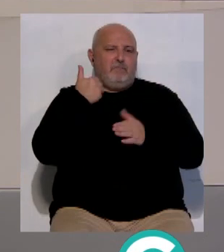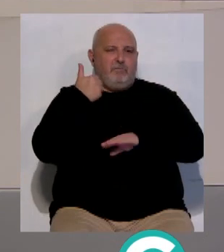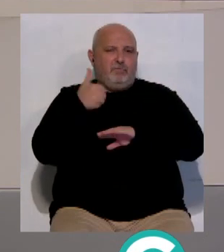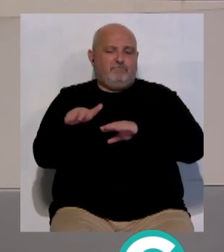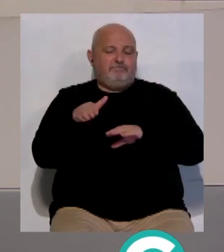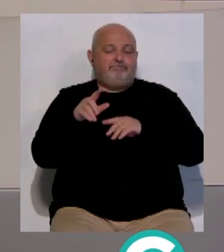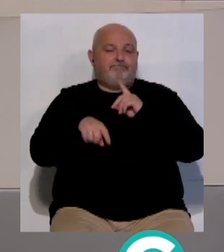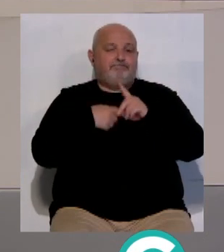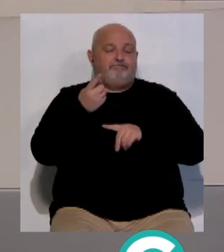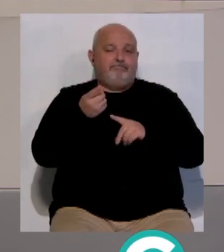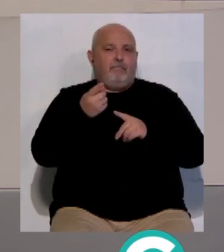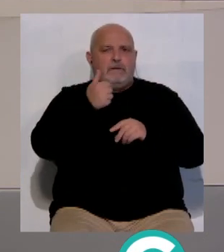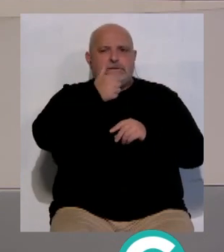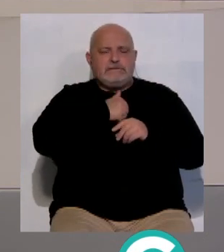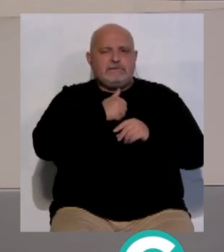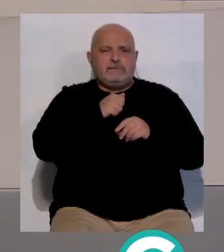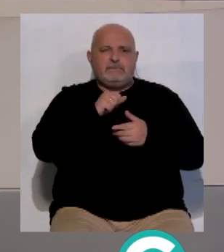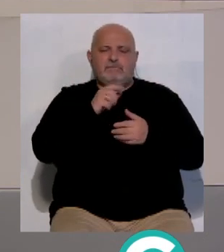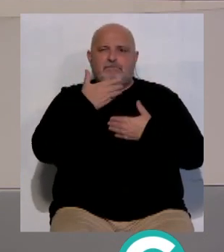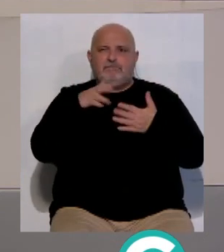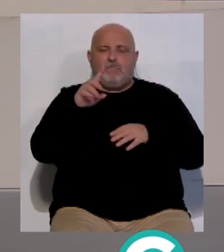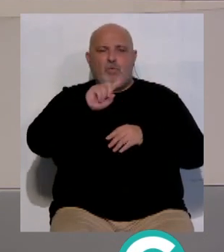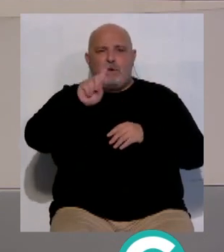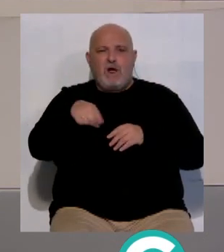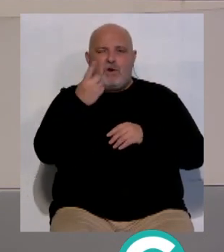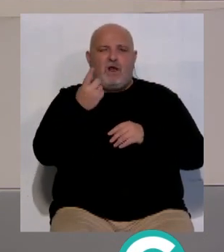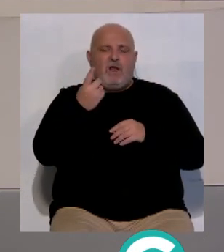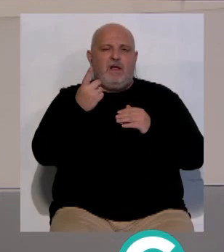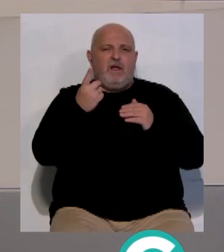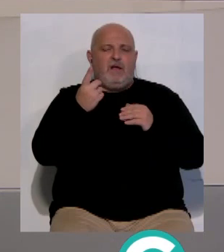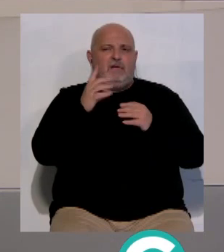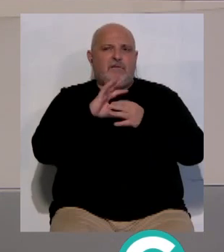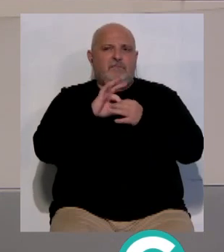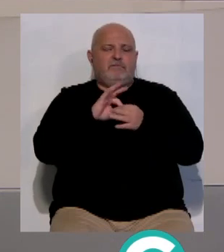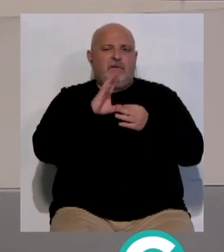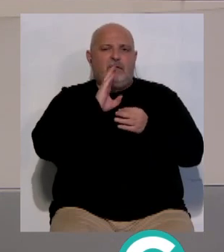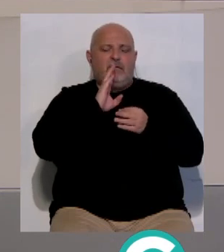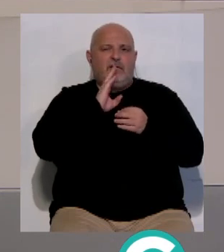después supo soportar como decimos durante más de una hora en inferioridad numérica el ataque